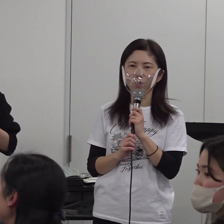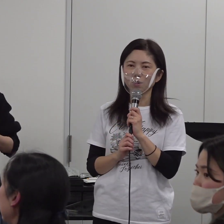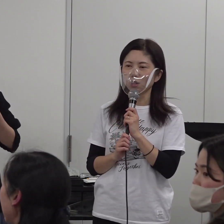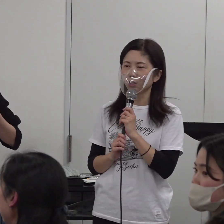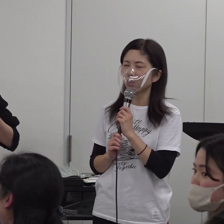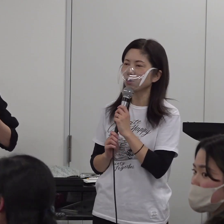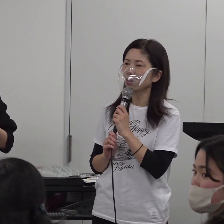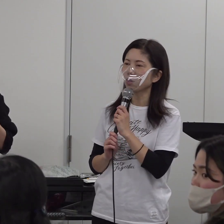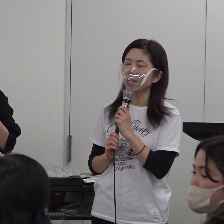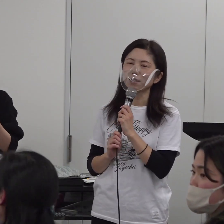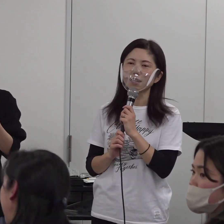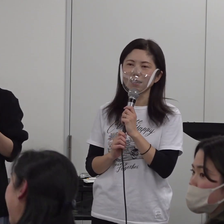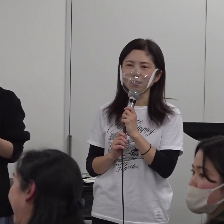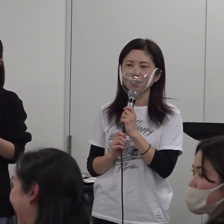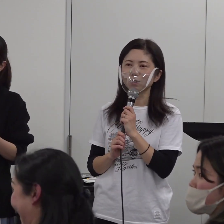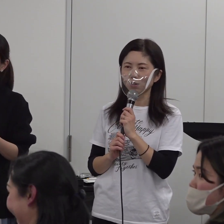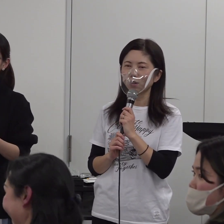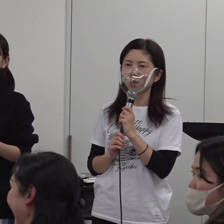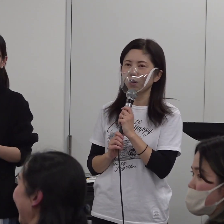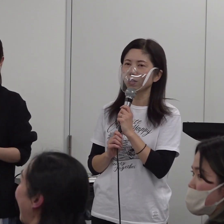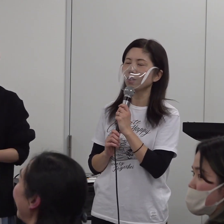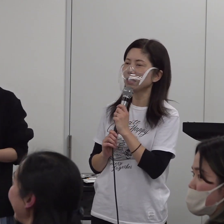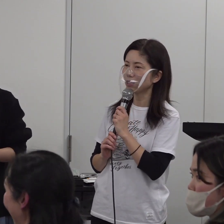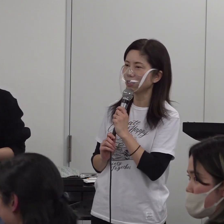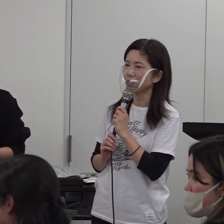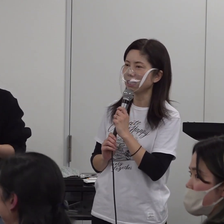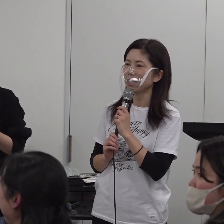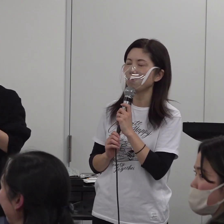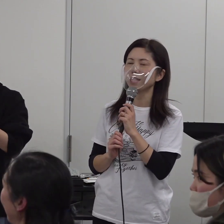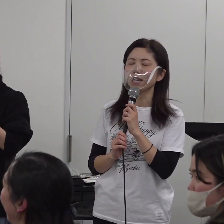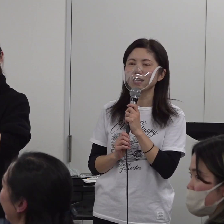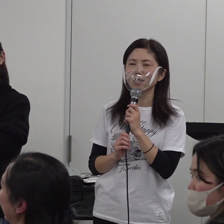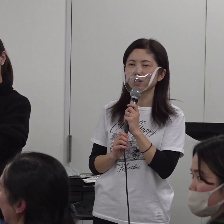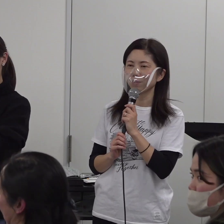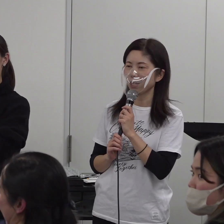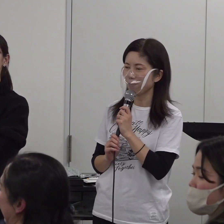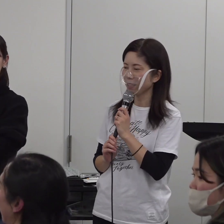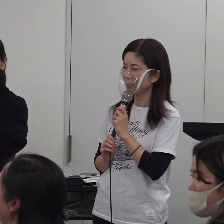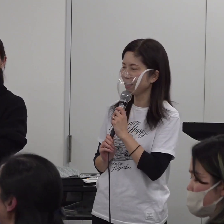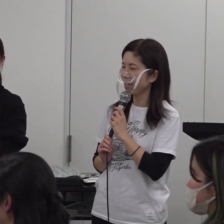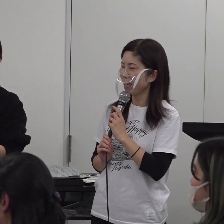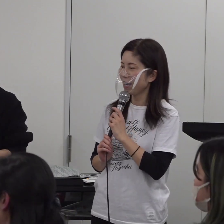どういうことがあったかなっていうのをお1人ずつ聞いてみたいなと思います